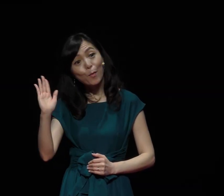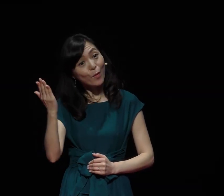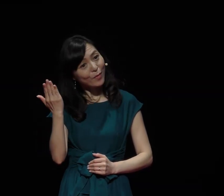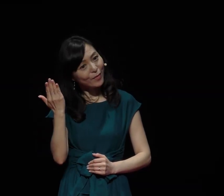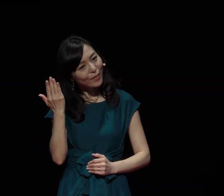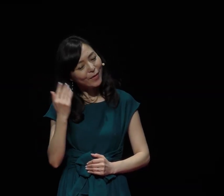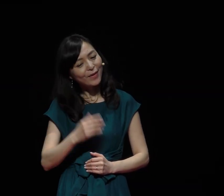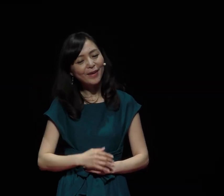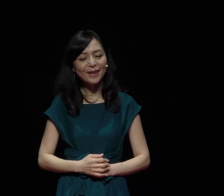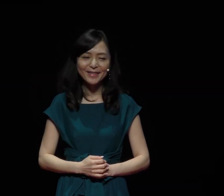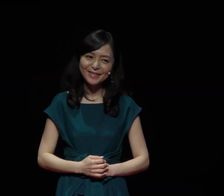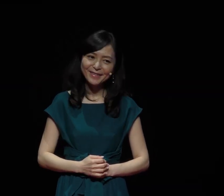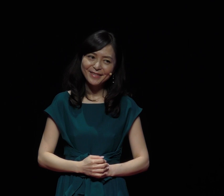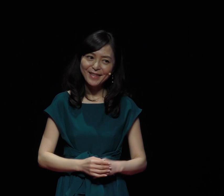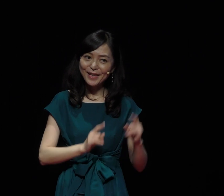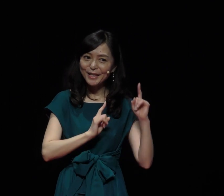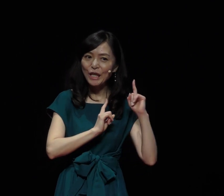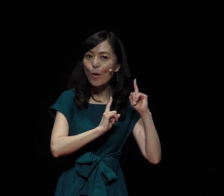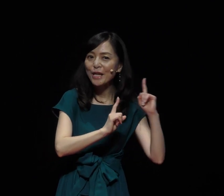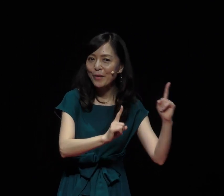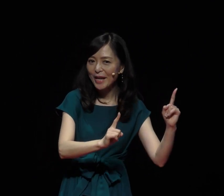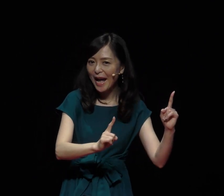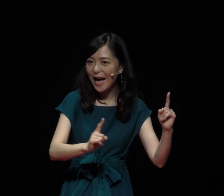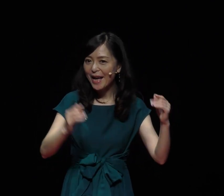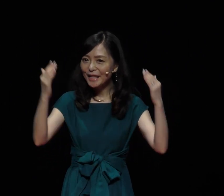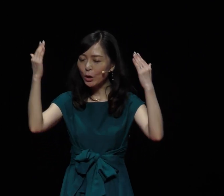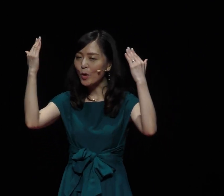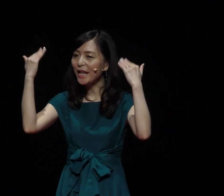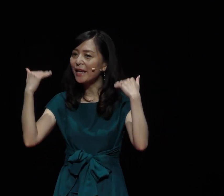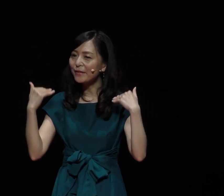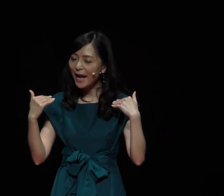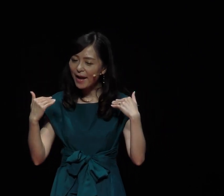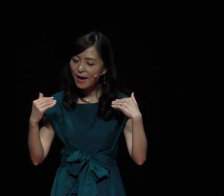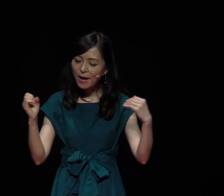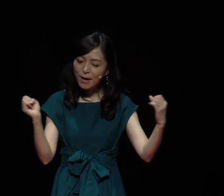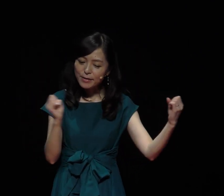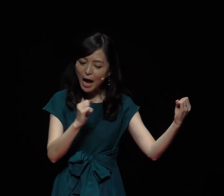Pero el escuchar o no escuchar